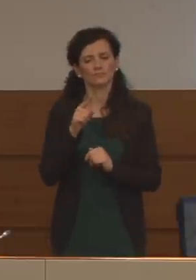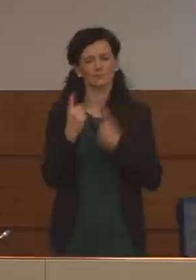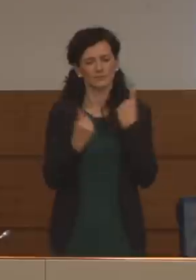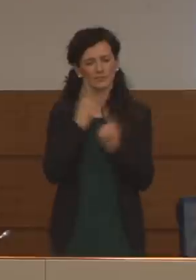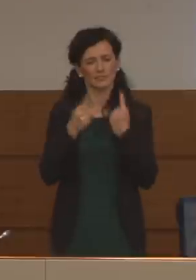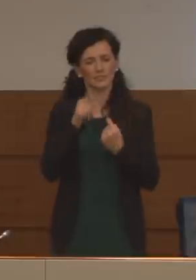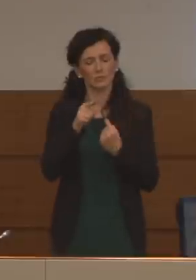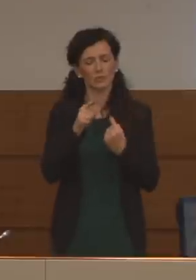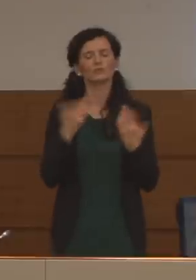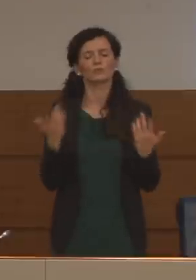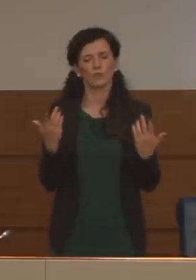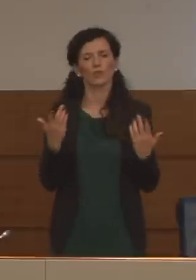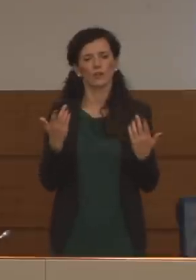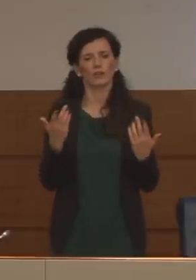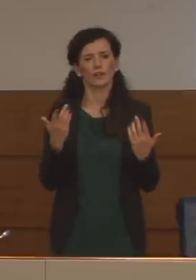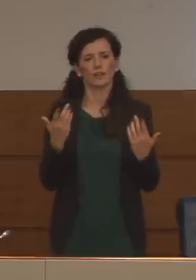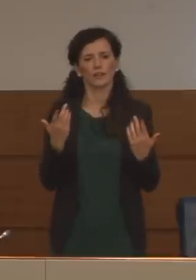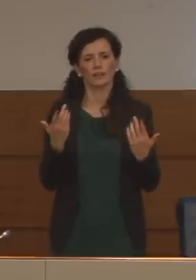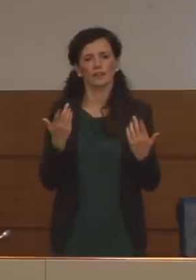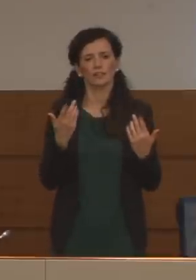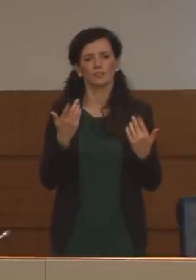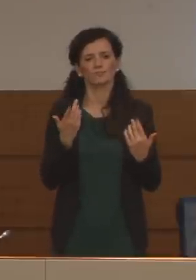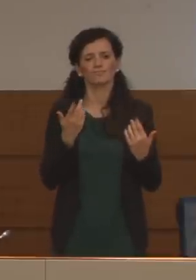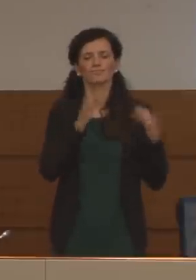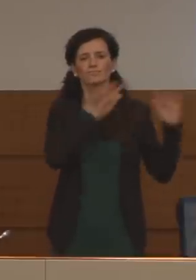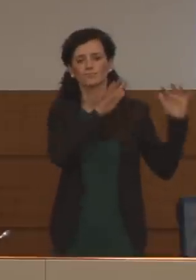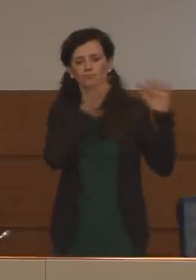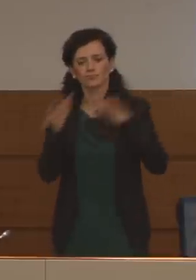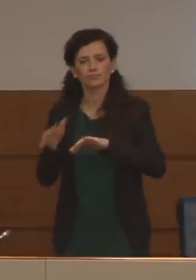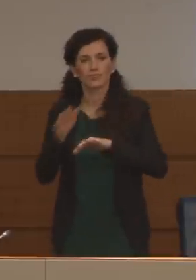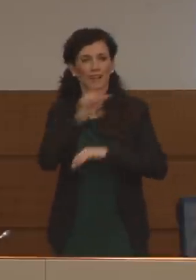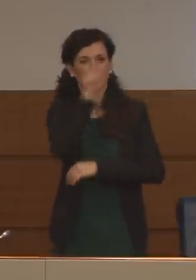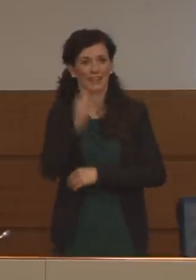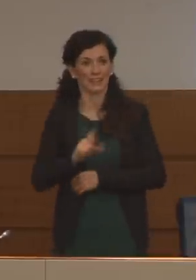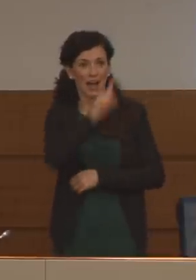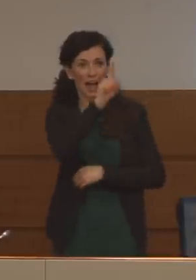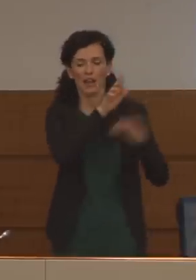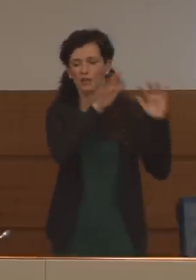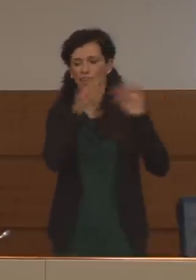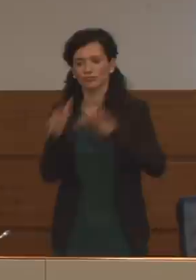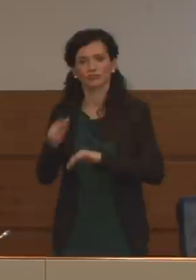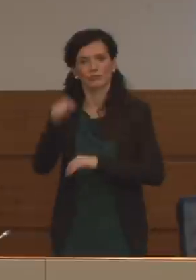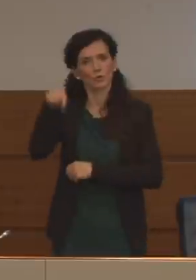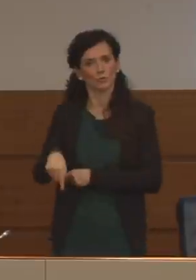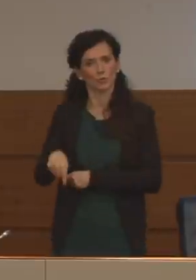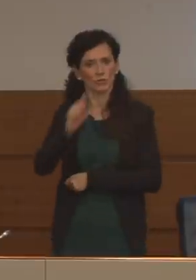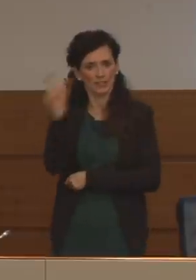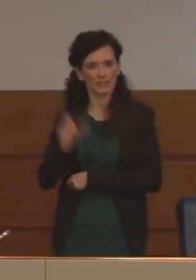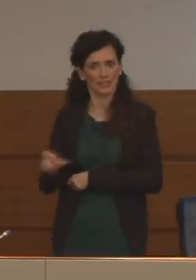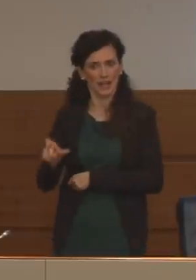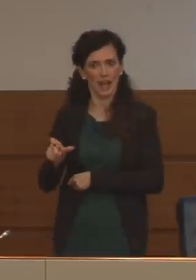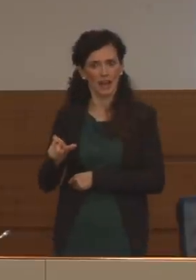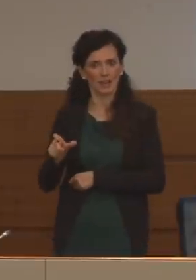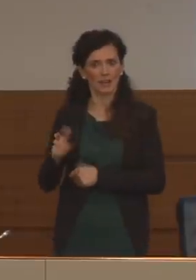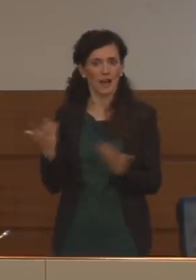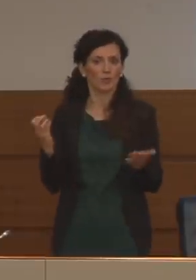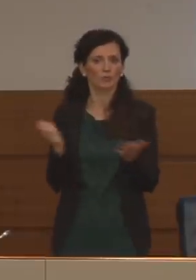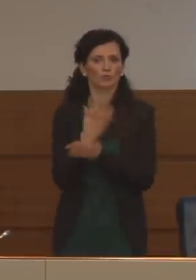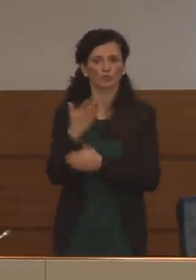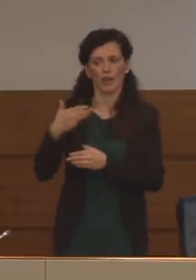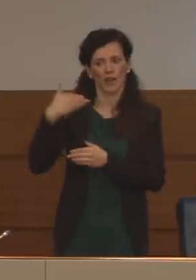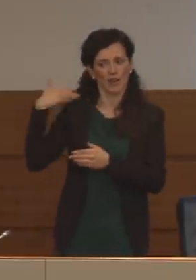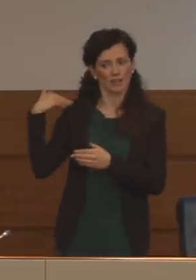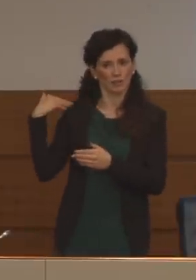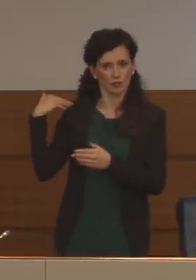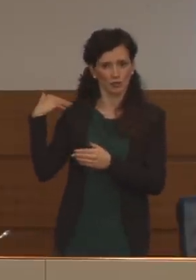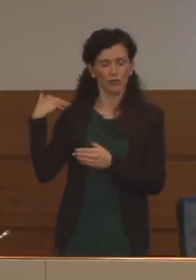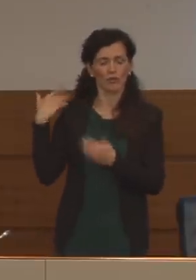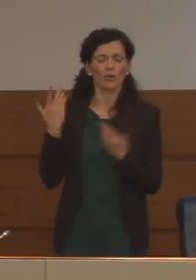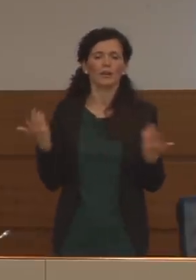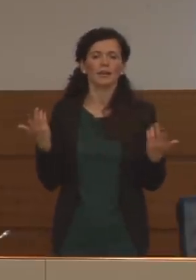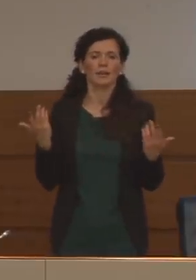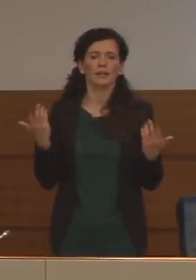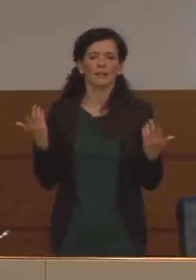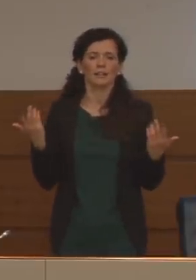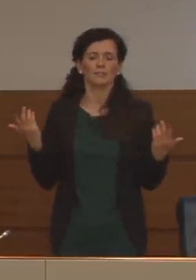migrazioni avvenute nei giorni scorsi che inevitabilmente portano la